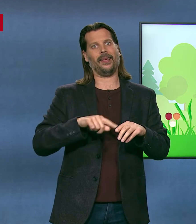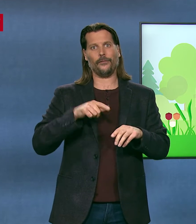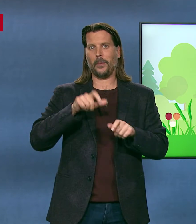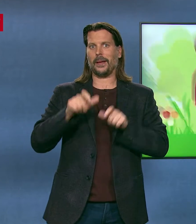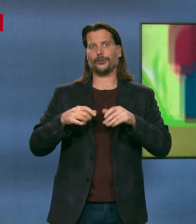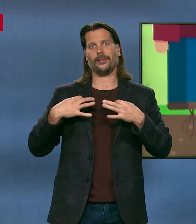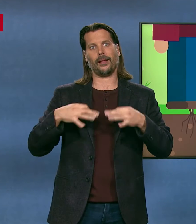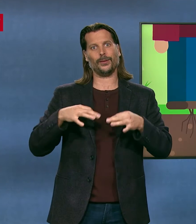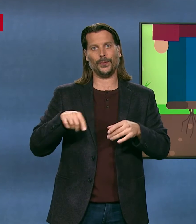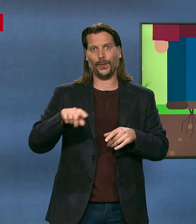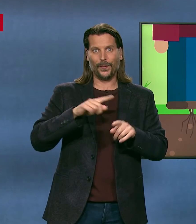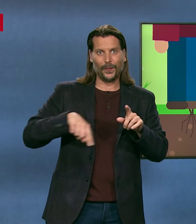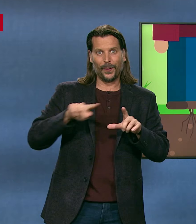Erstens: als Lebensraum.